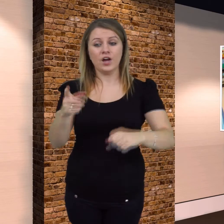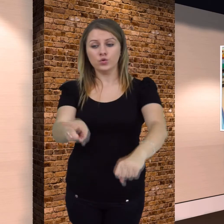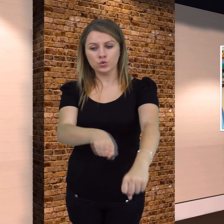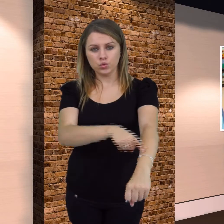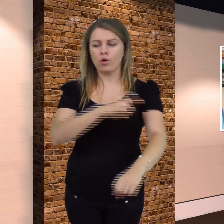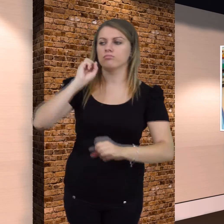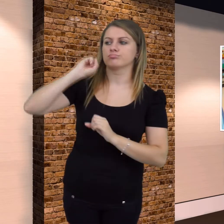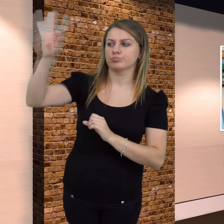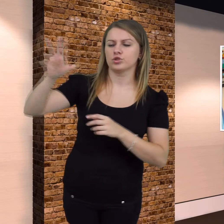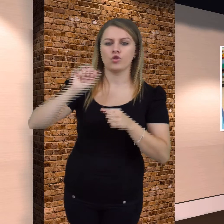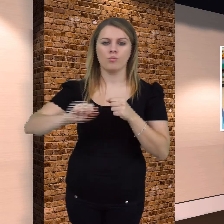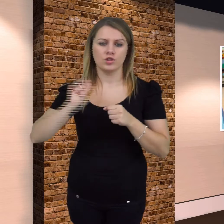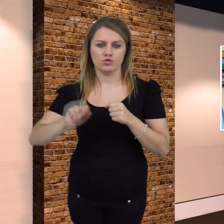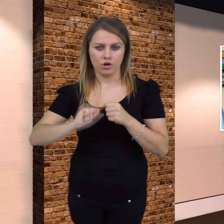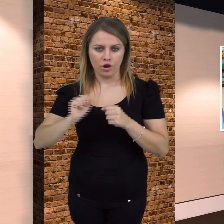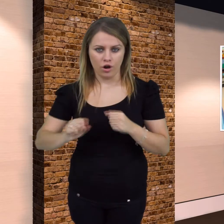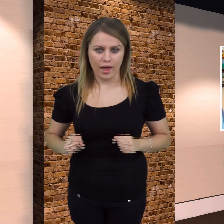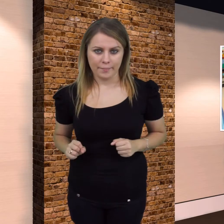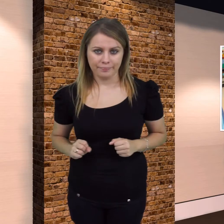Jeżeli chcesz pozostawić dziecko na dłużej zapisz je do przedszkola.